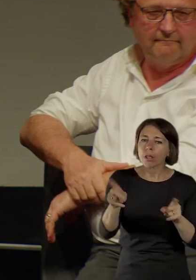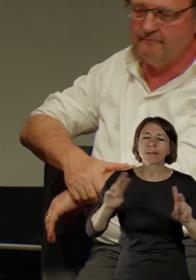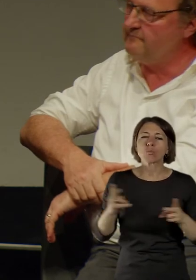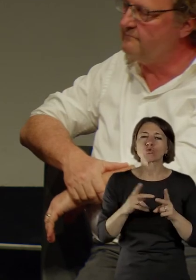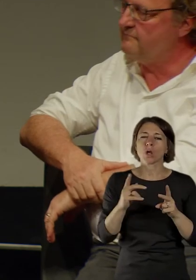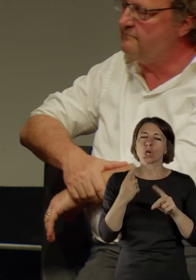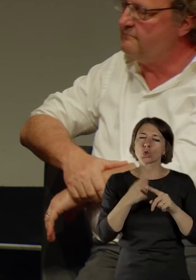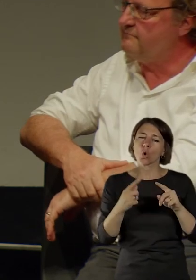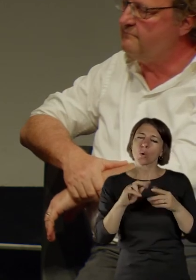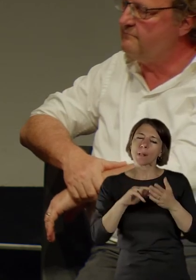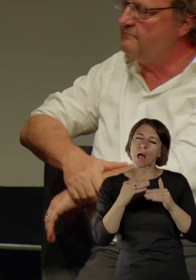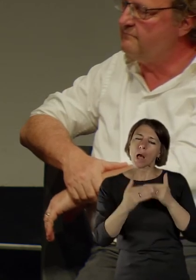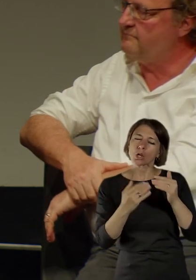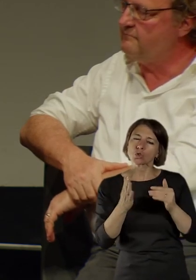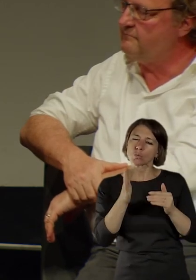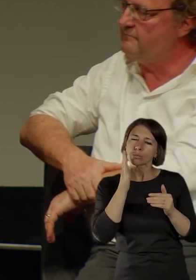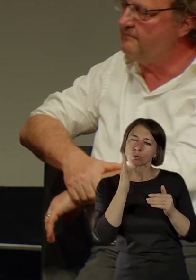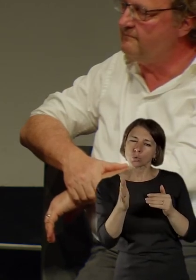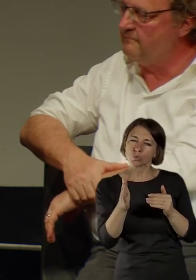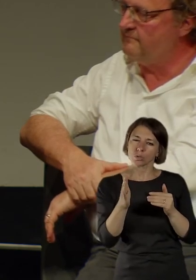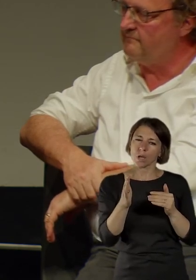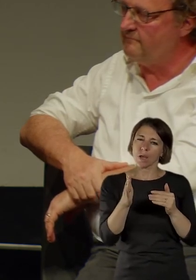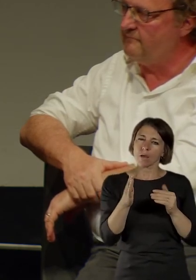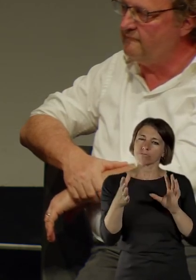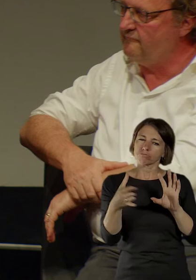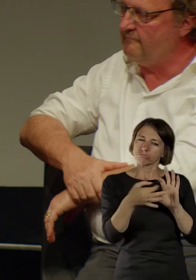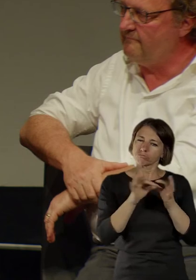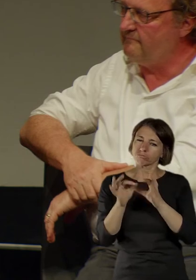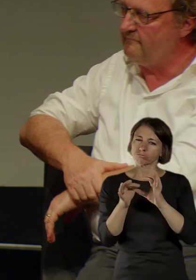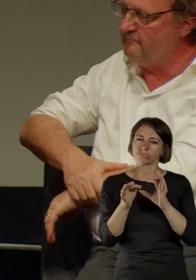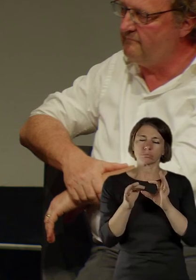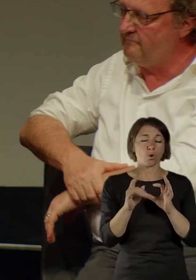najednou uděláme vyšší domy a ono to začne fungovat samo. Je to hodně komplexní uvažování.